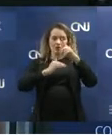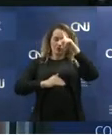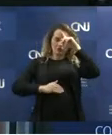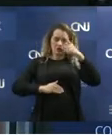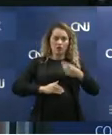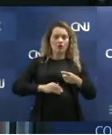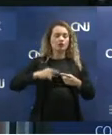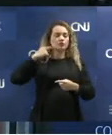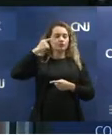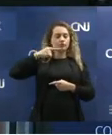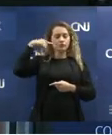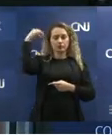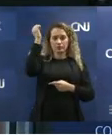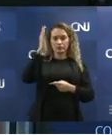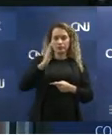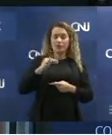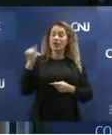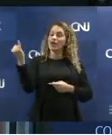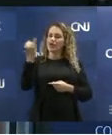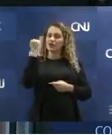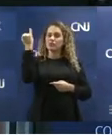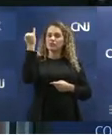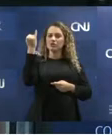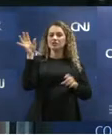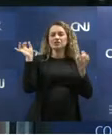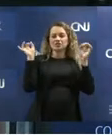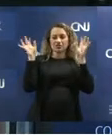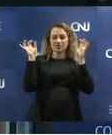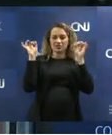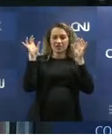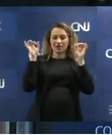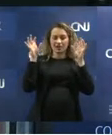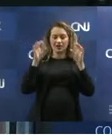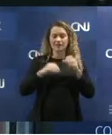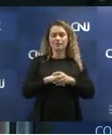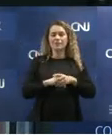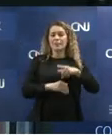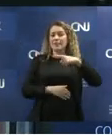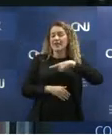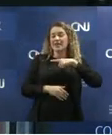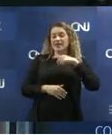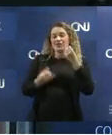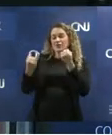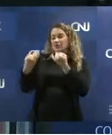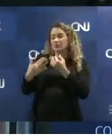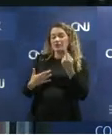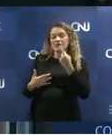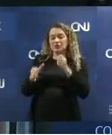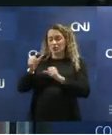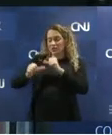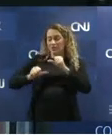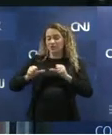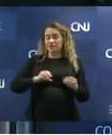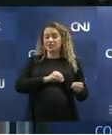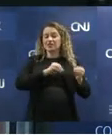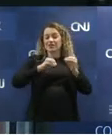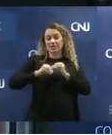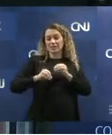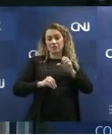É importante destacar que não se trata aqui da alternância que temos por exemplo, no STJ em conquanto.